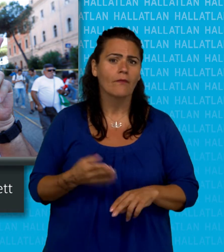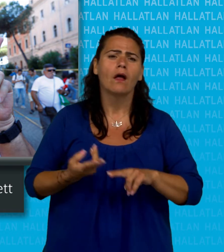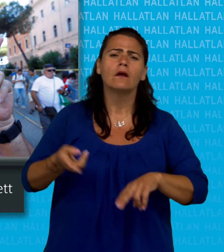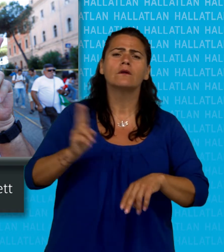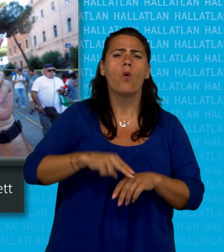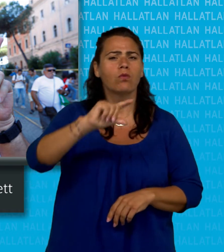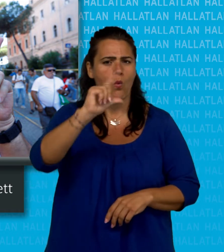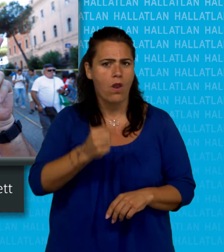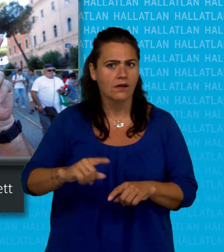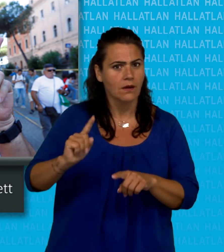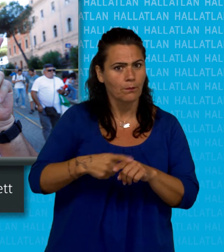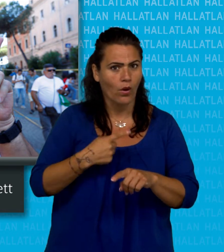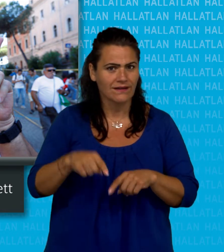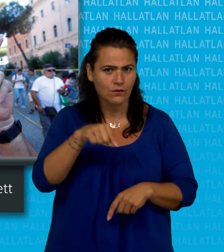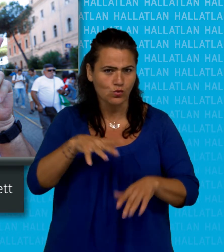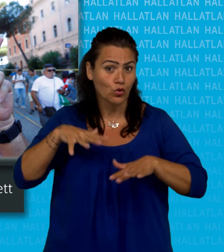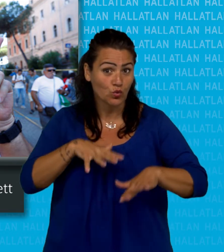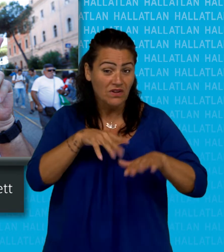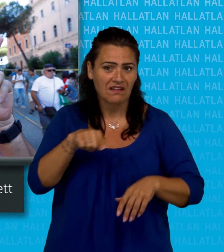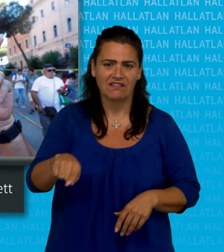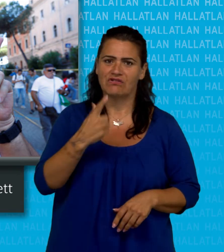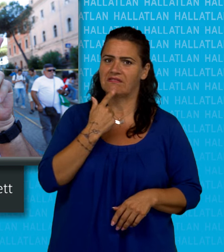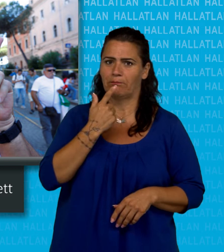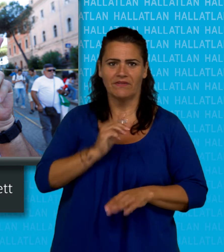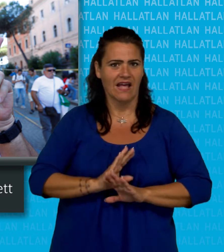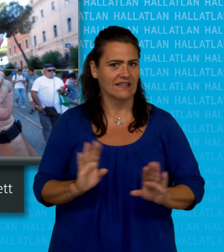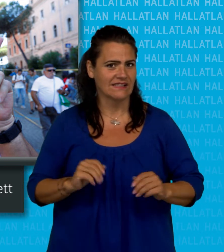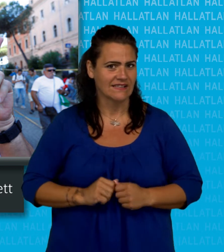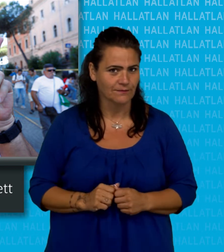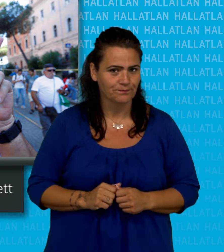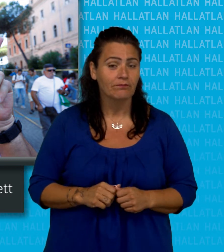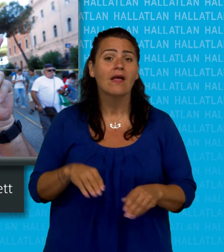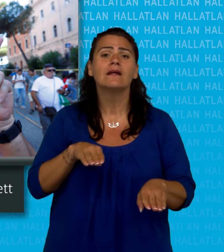A megmozdulást olasz politikusok sora ítélte el.